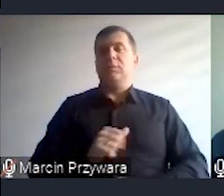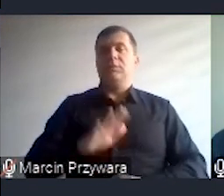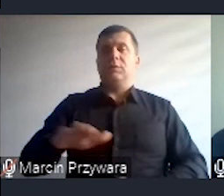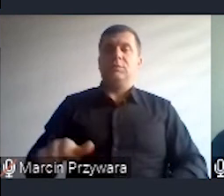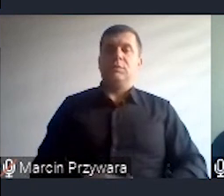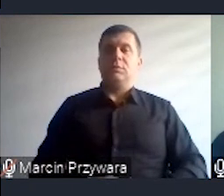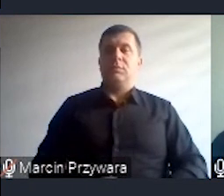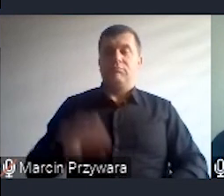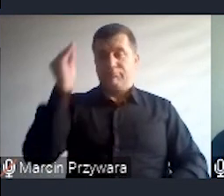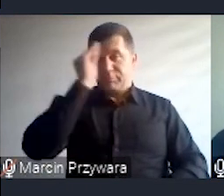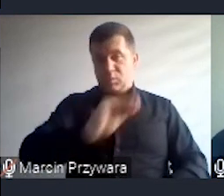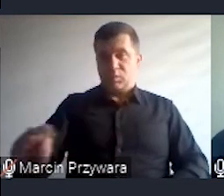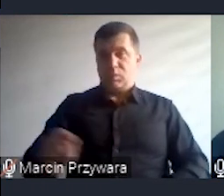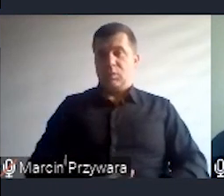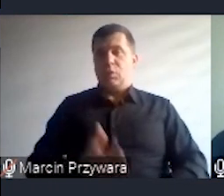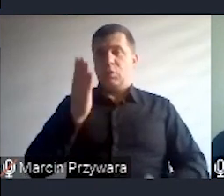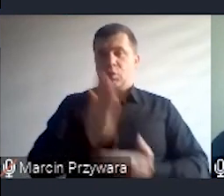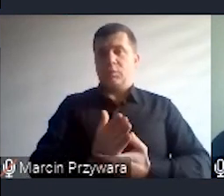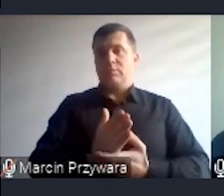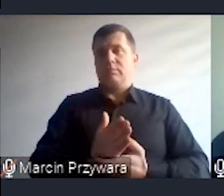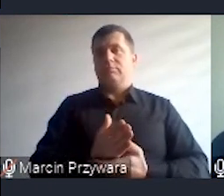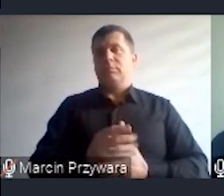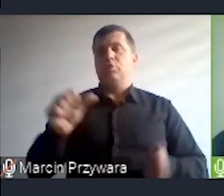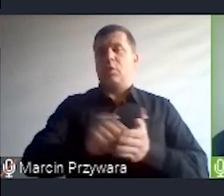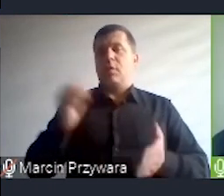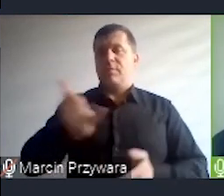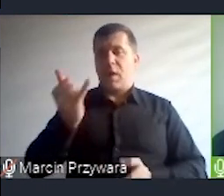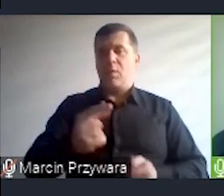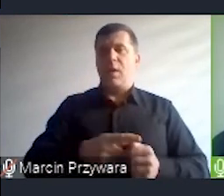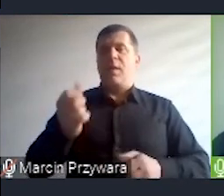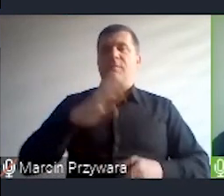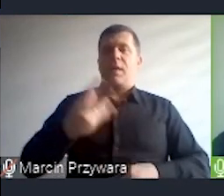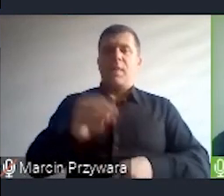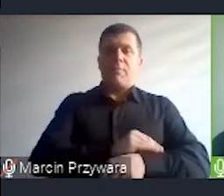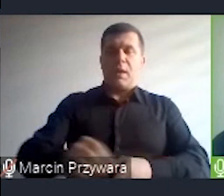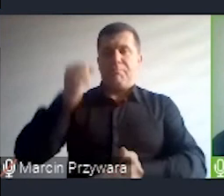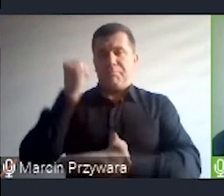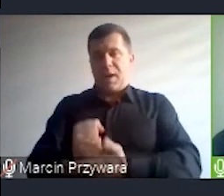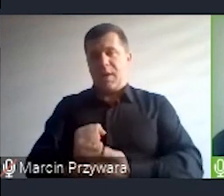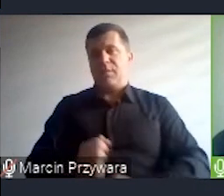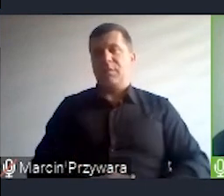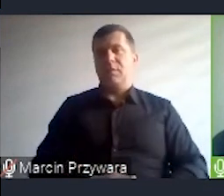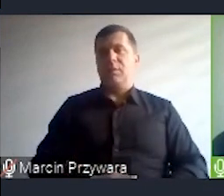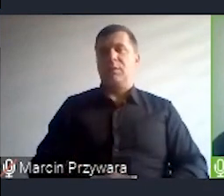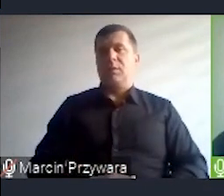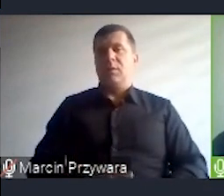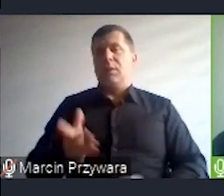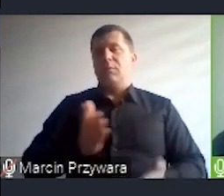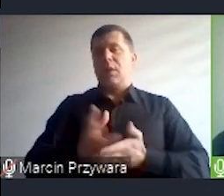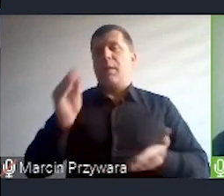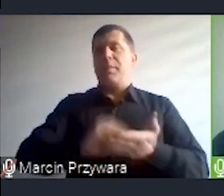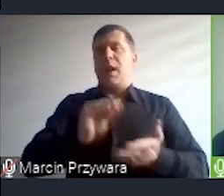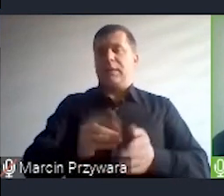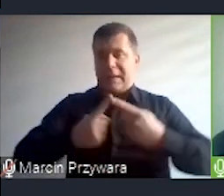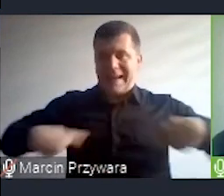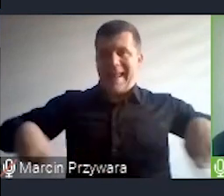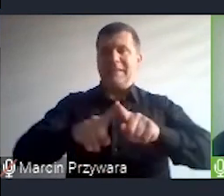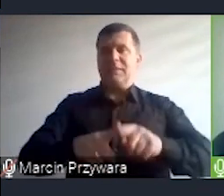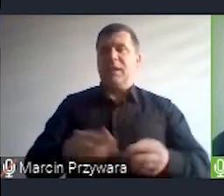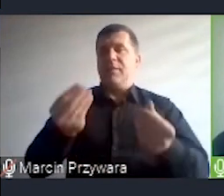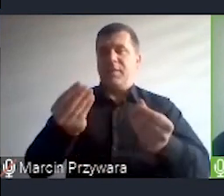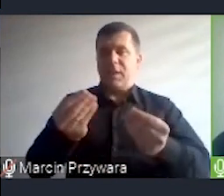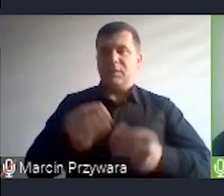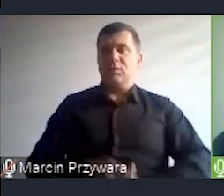Drodzy Państwo, wyszliśmy od środków trwałych wartości niematerialnych i prawnych, przez praktykę realizacji, finansowanie,